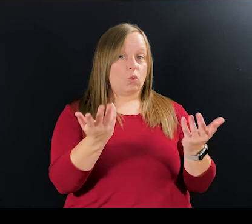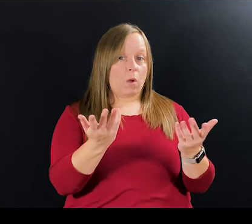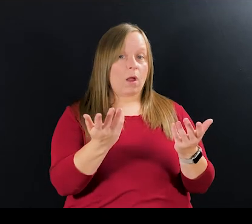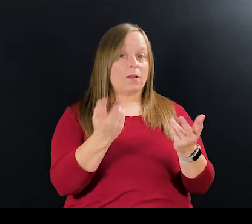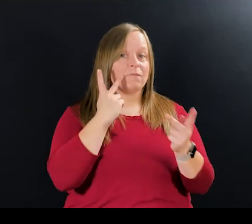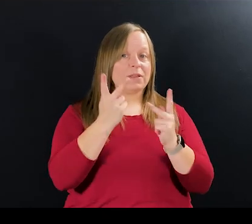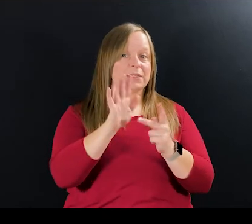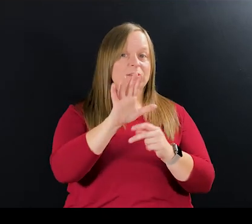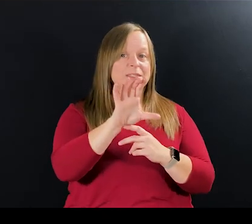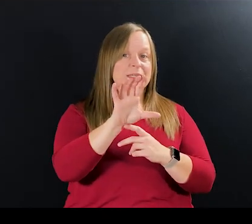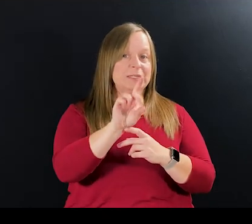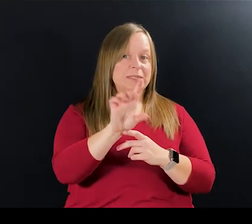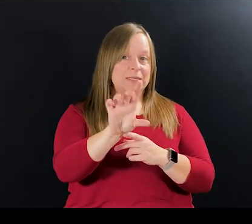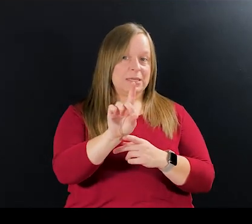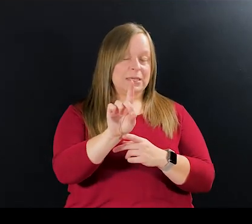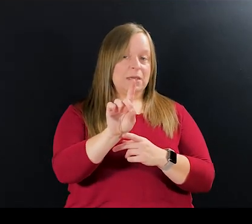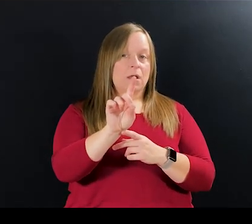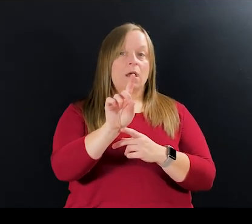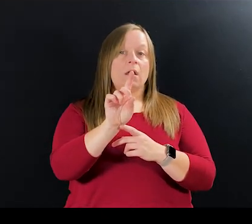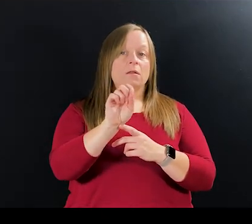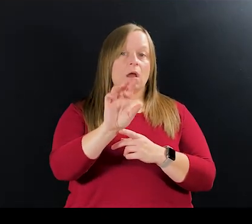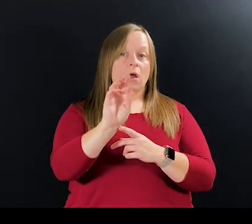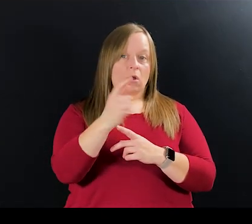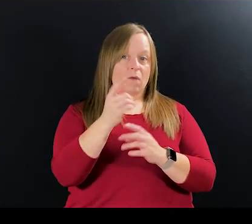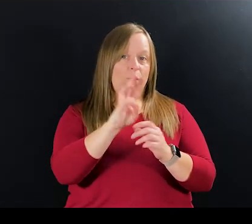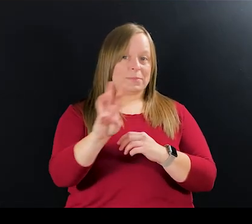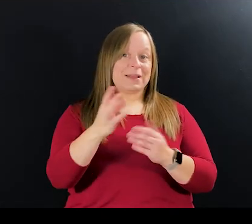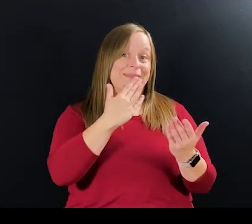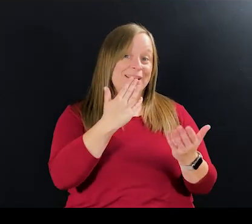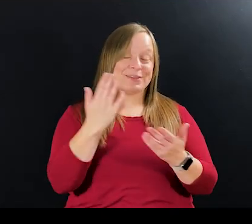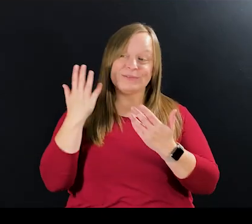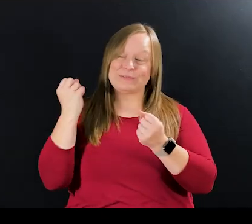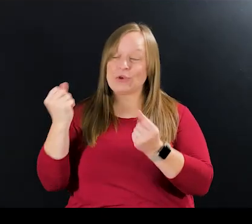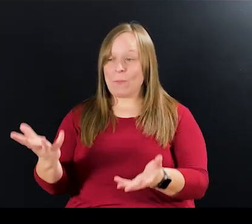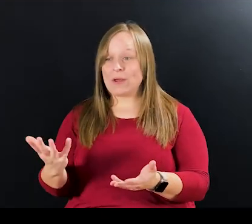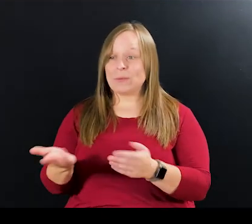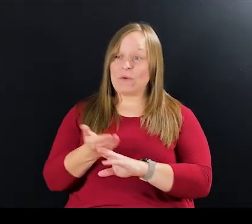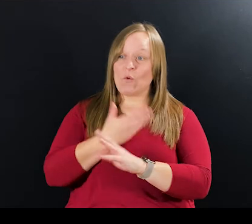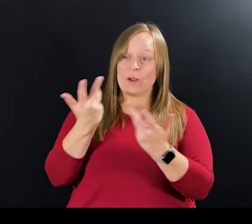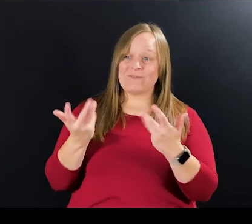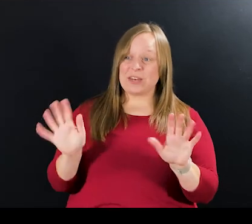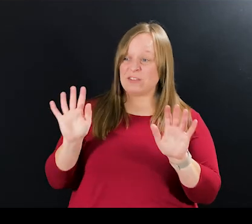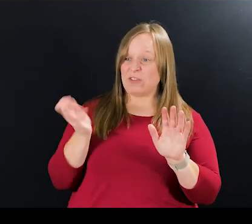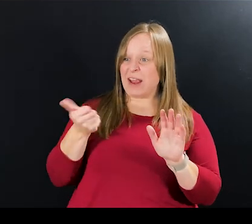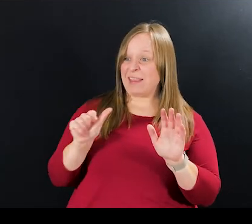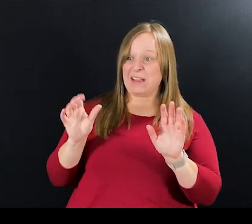pueden ir a la página web cdc.gov. Muchas gracias, y, antes de despedirnos,